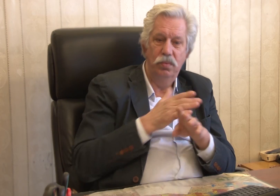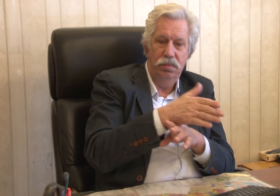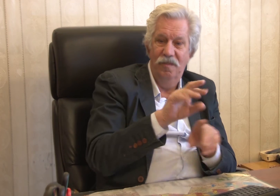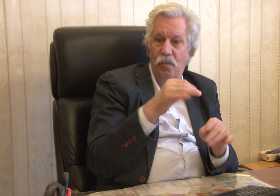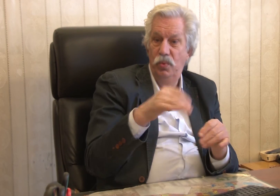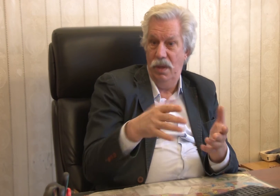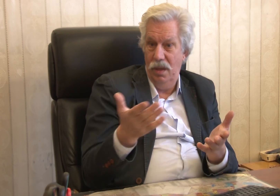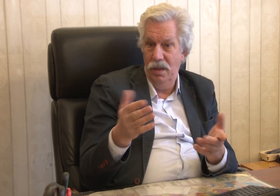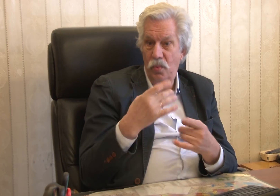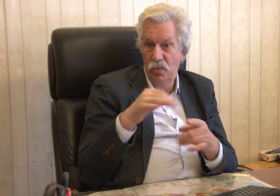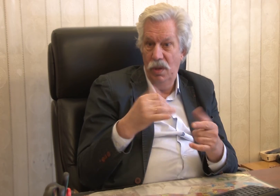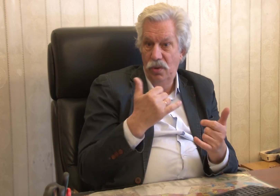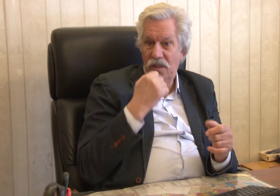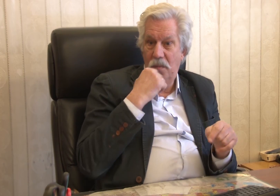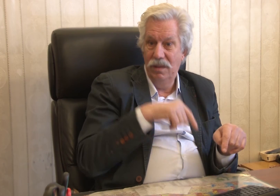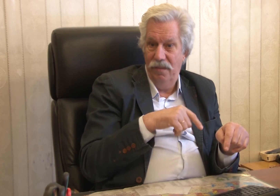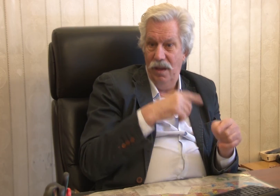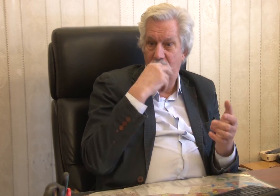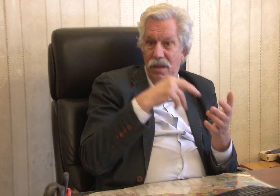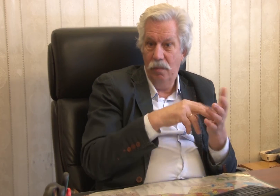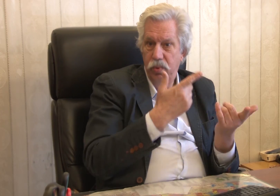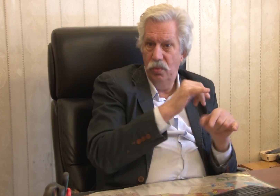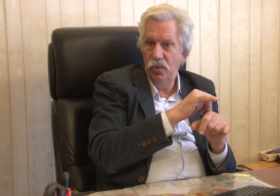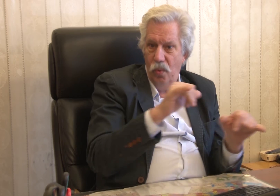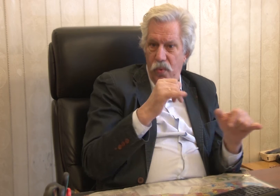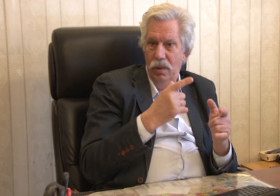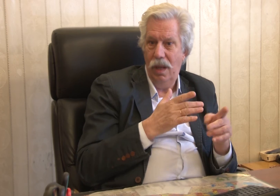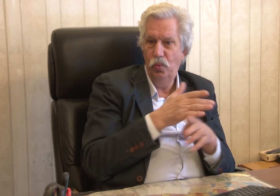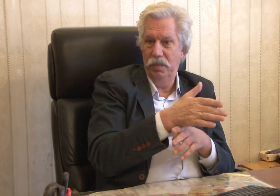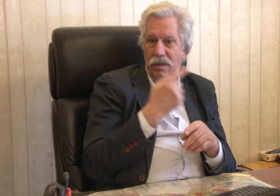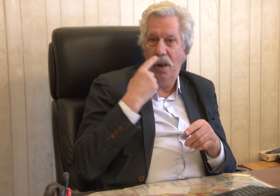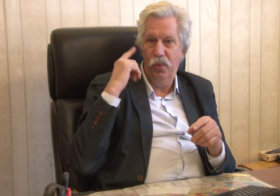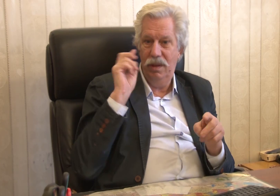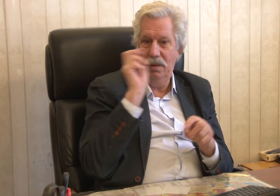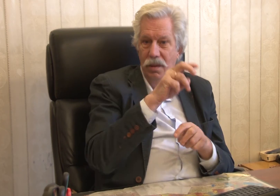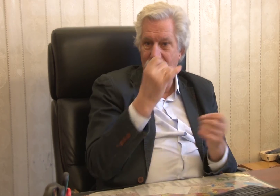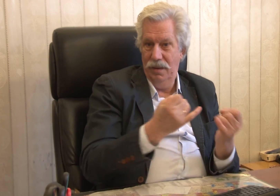или посещение музеев - вот в Москве и Санкт-Петербурге музеи становятся доступны для глухих,